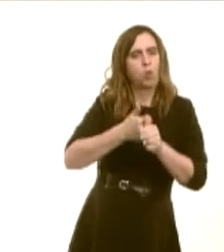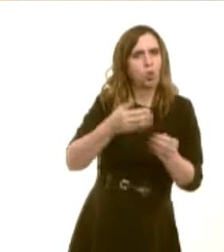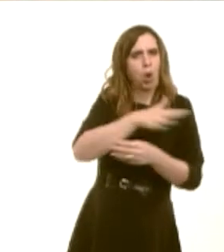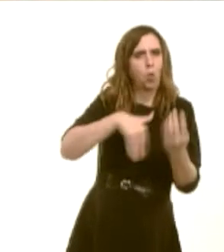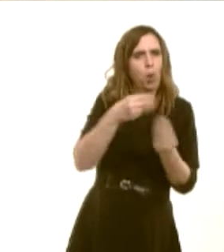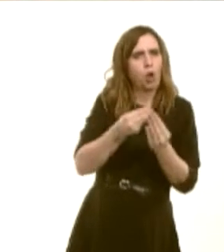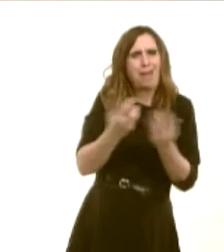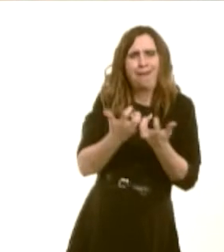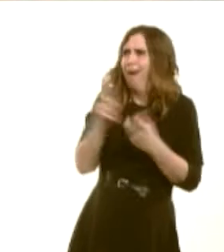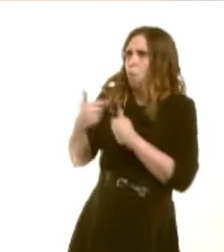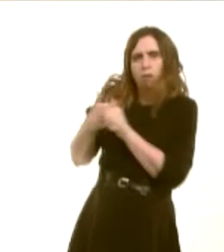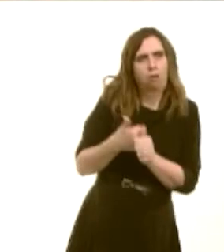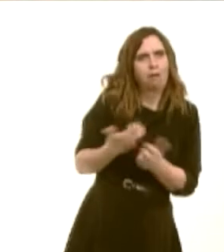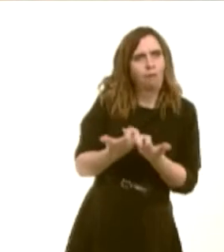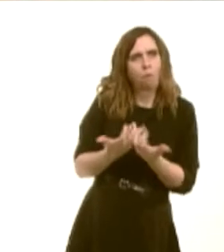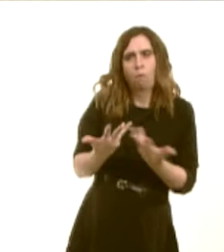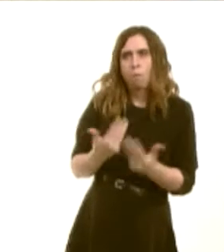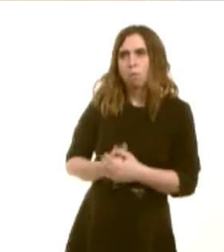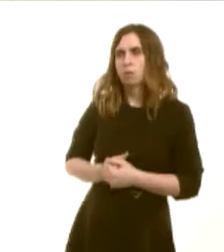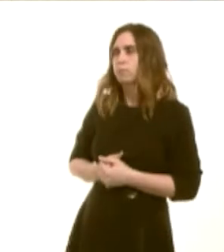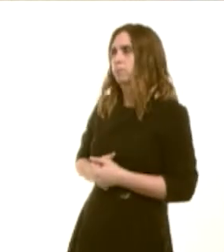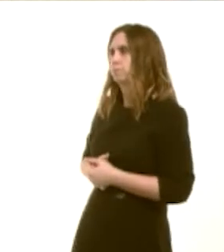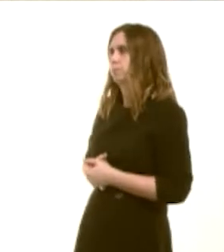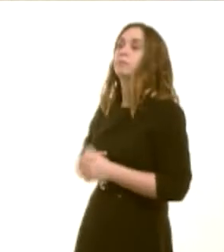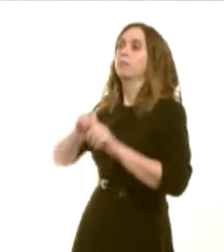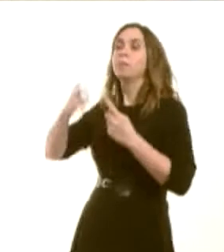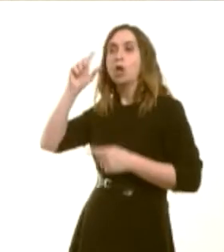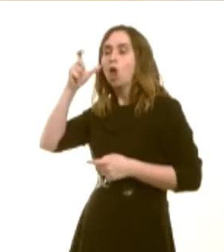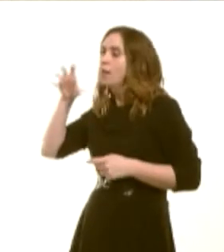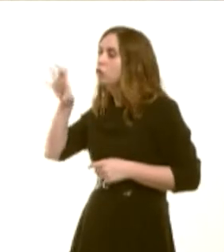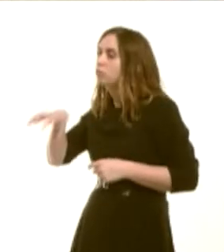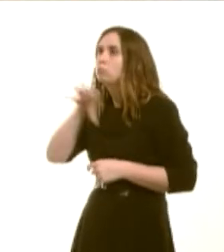rhywbeth sydd wedi digwydd mewn sawl coleg, gydaír nod o sicrhau bod yna integreiddio